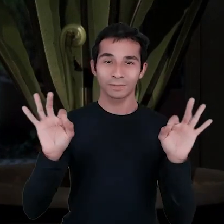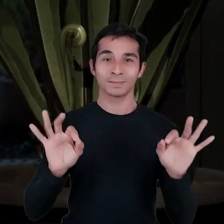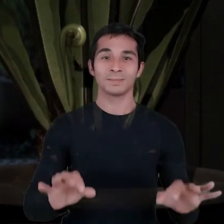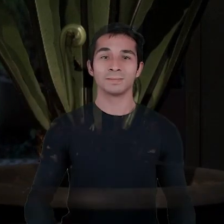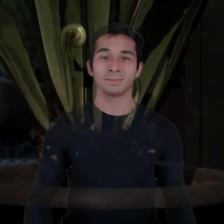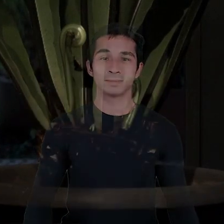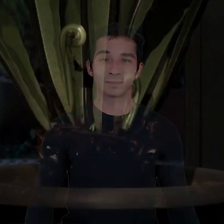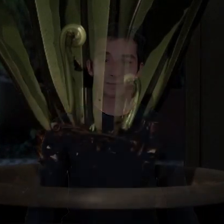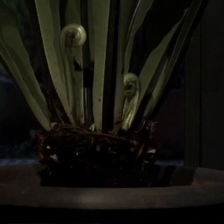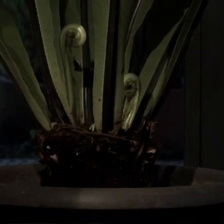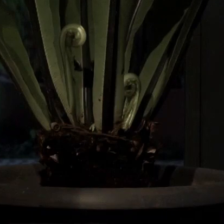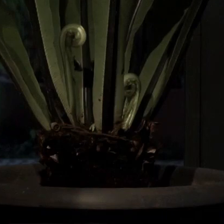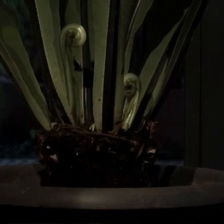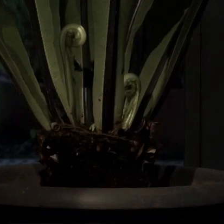Ótimo curso para todos.